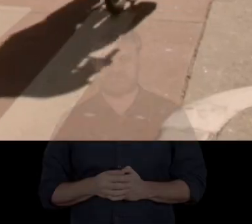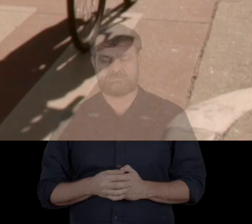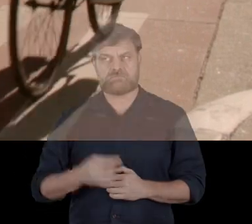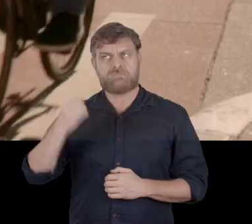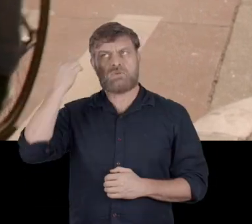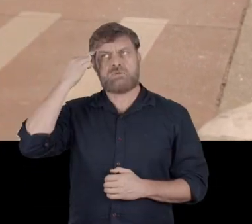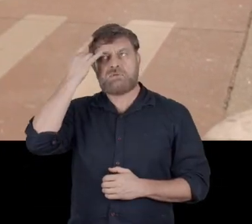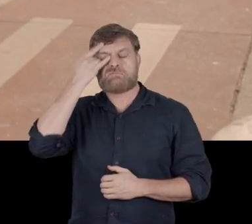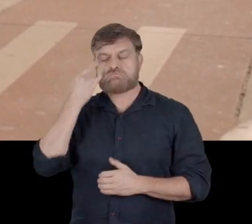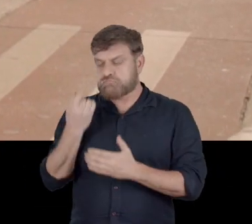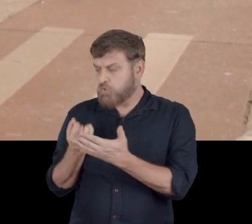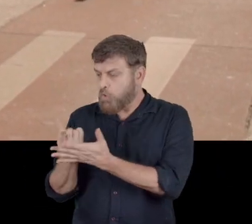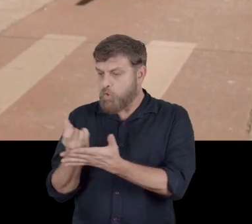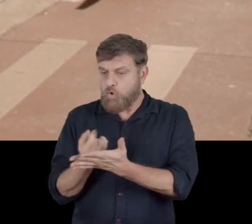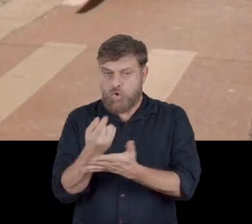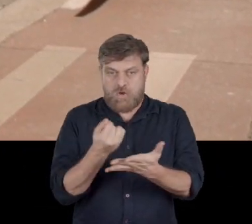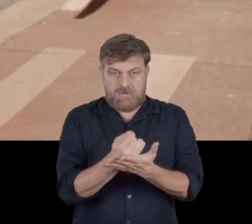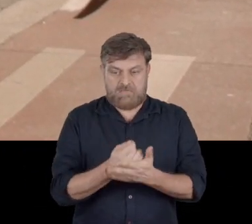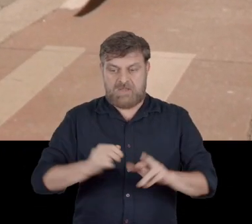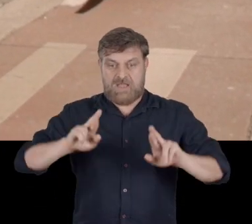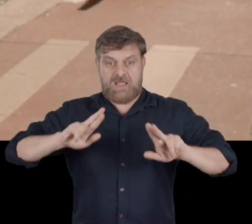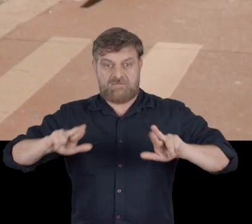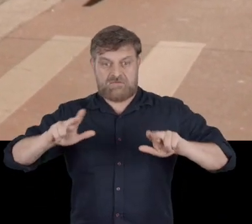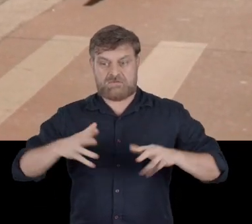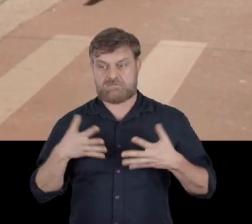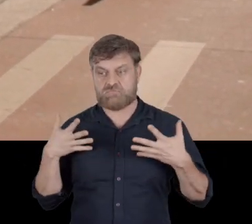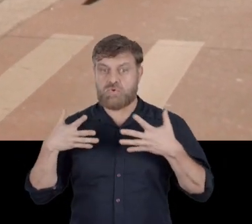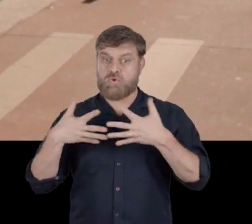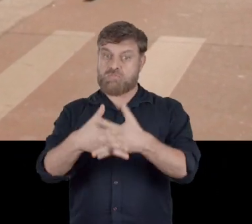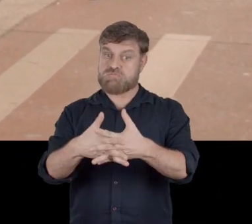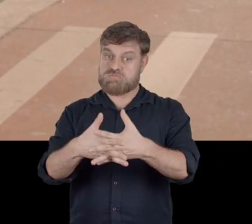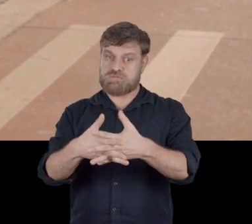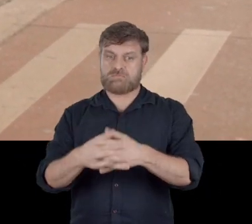Quando a gente pensa em consumo hoje a diferença é que cada vez é mais complexo.